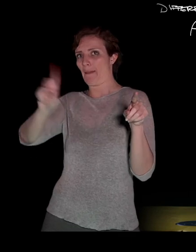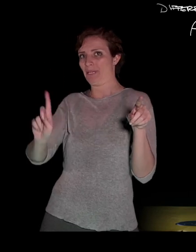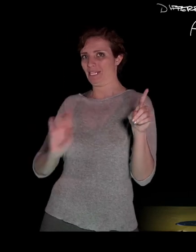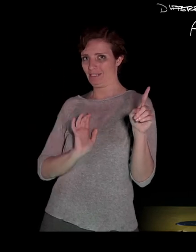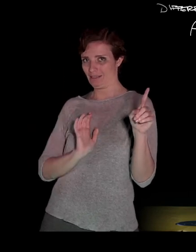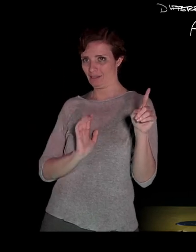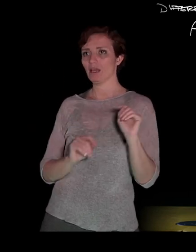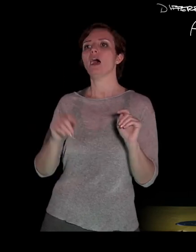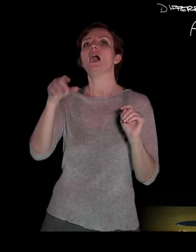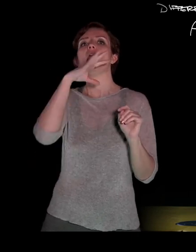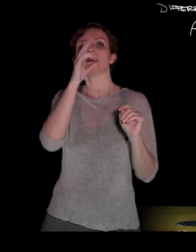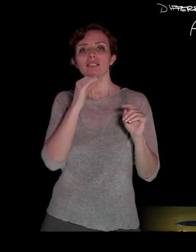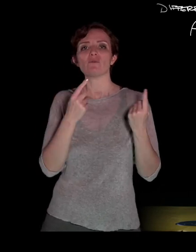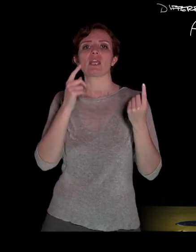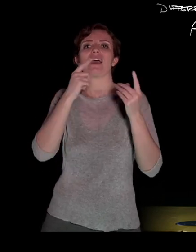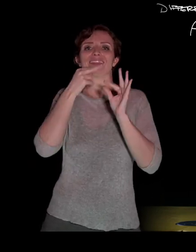gli 'x' tali che 'x' appartiene ad 'A'...